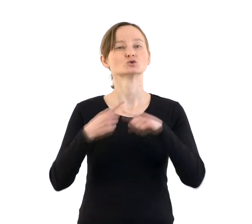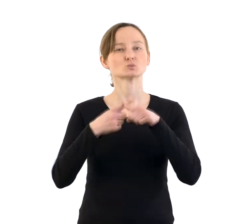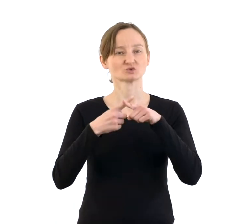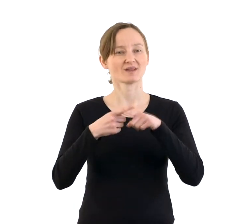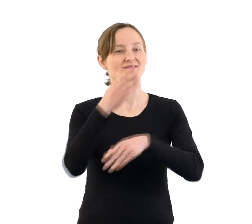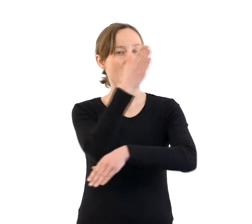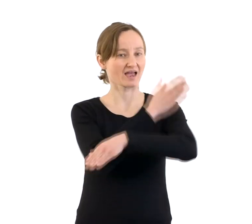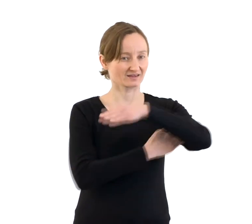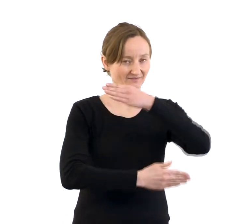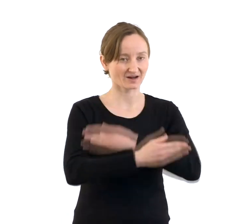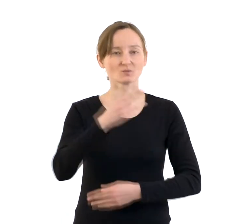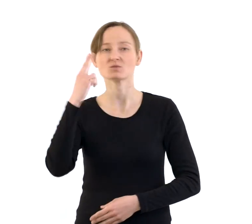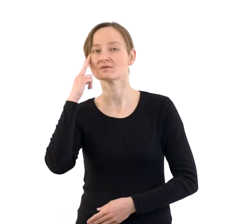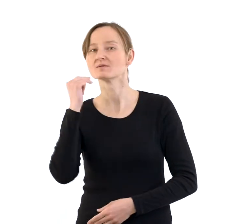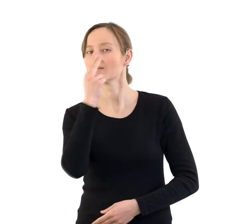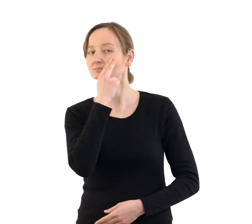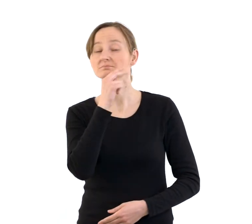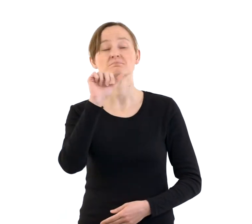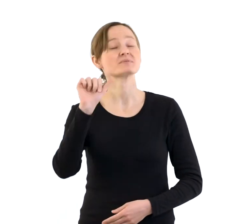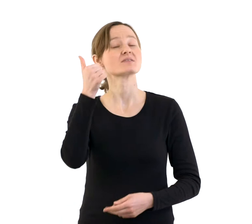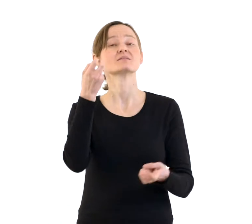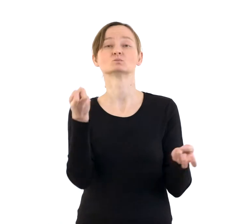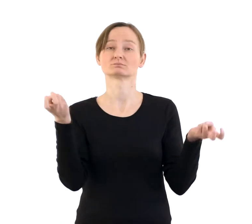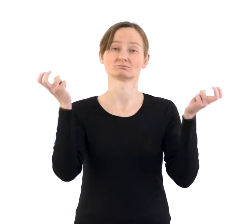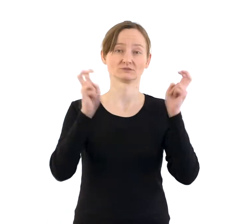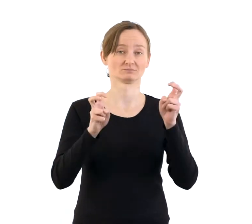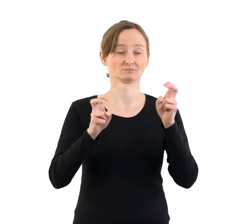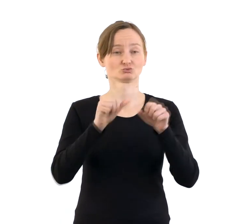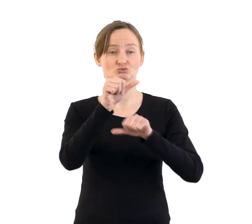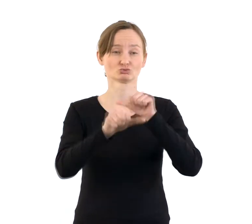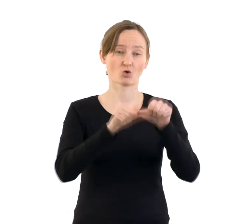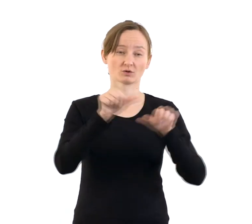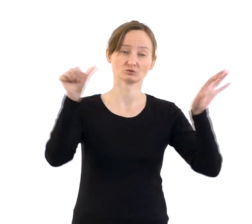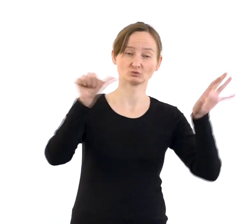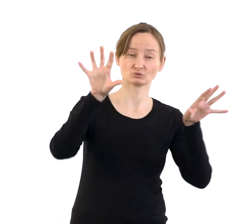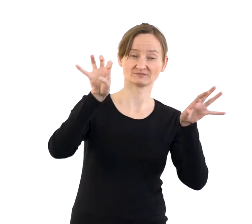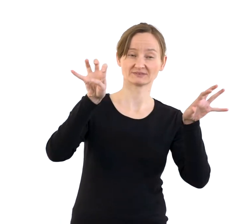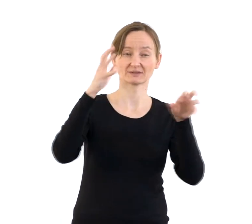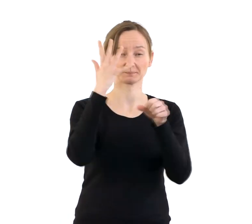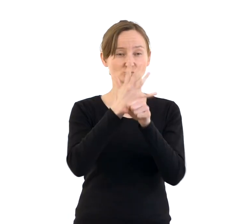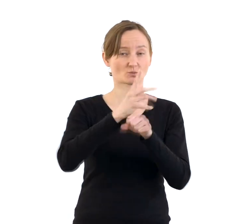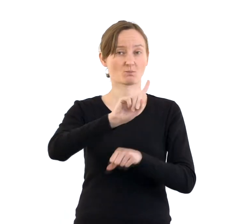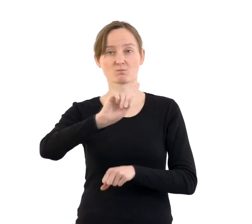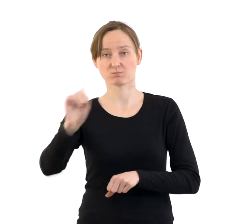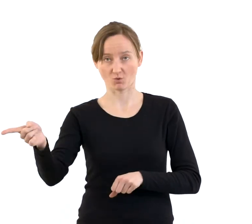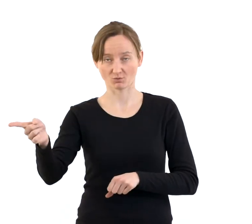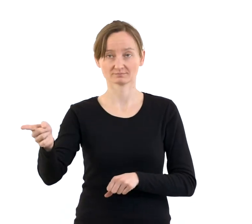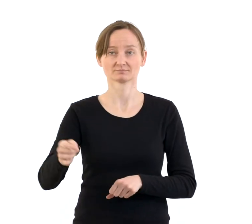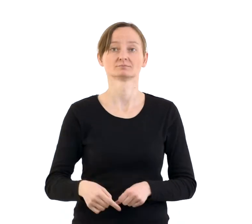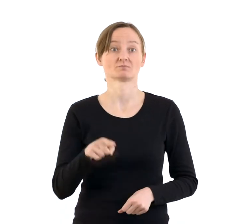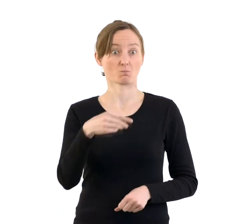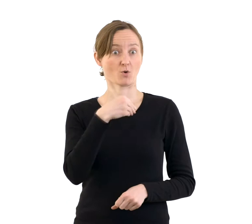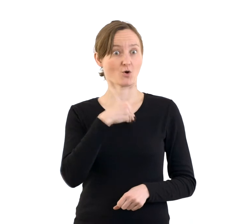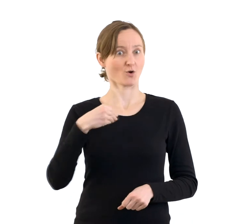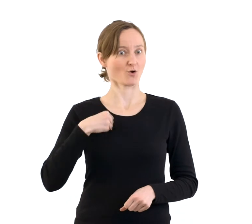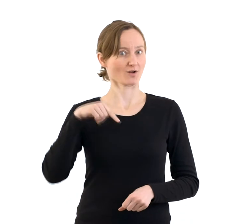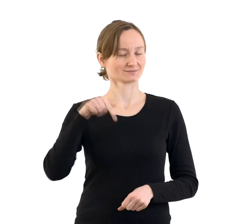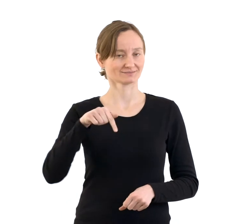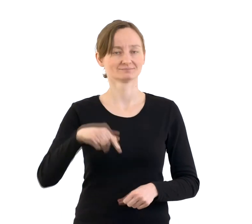Pierwsze spółdzielnie zaczęły powstawać w latach 50 XX wieku w Polsce.